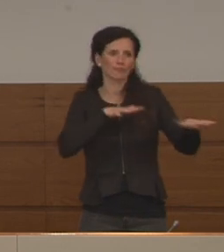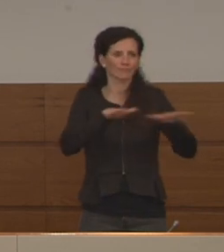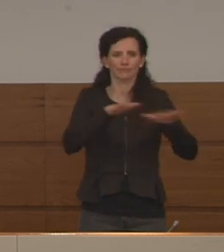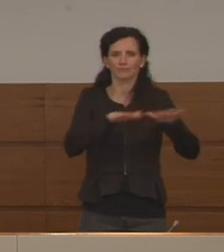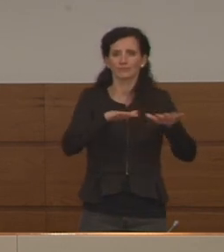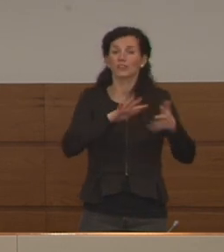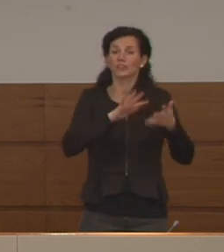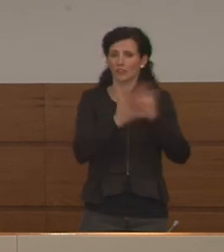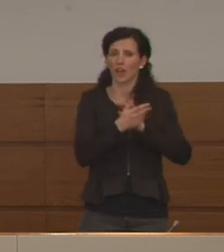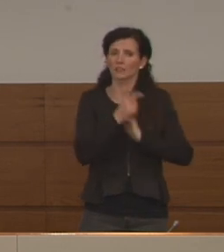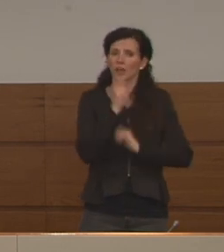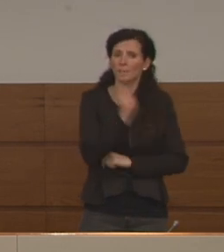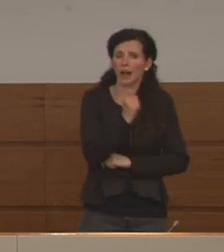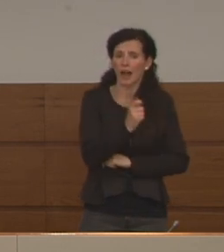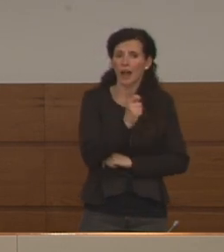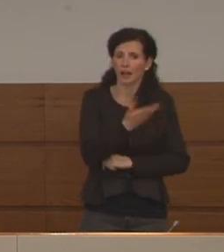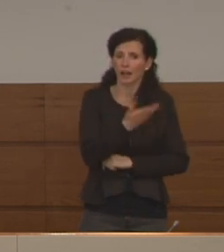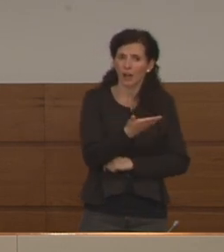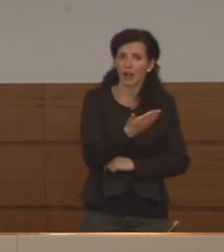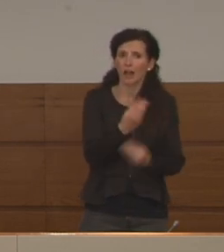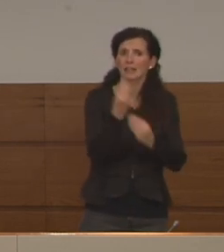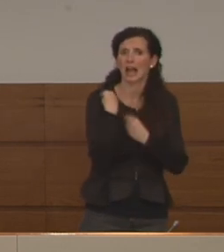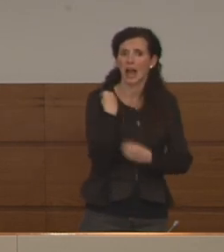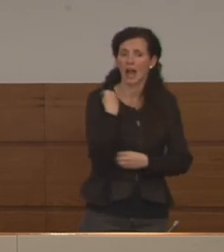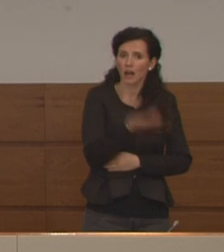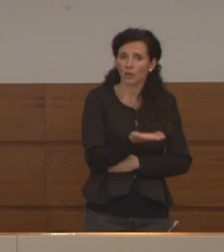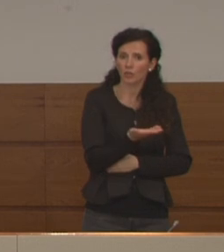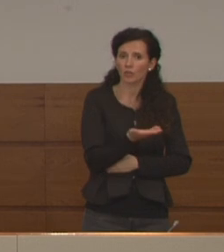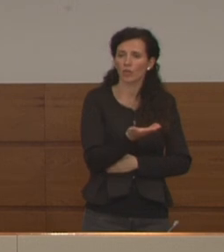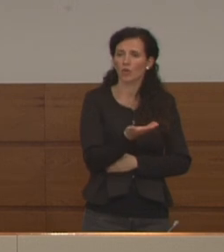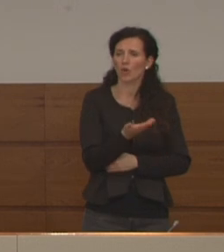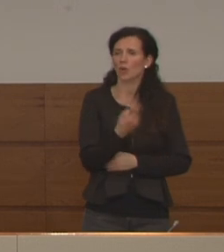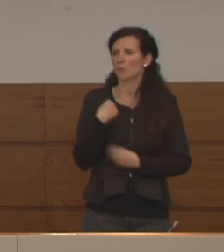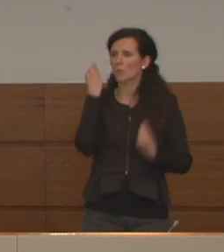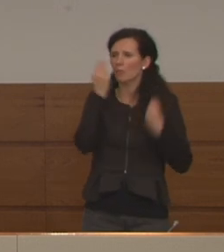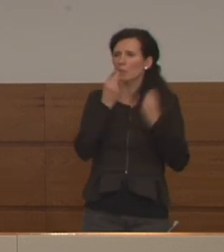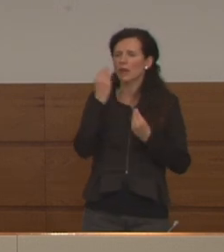A me sembra poco credibile che i nuovi contagi o comunque questo